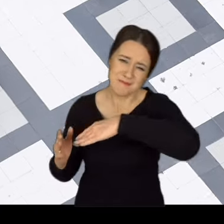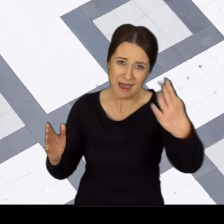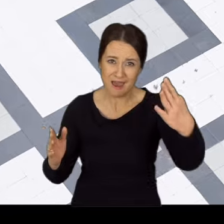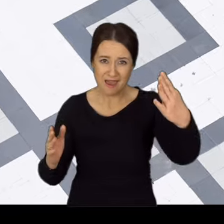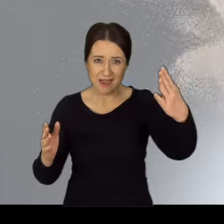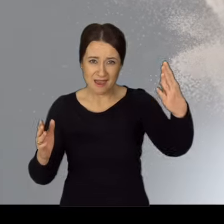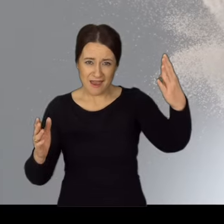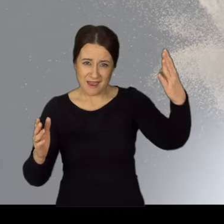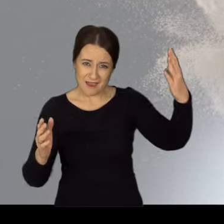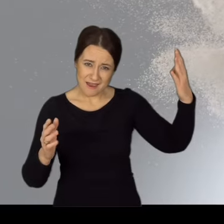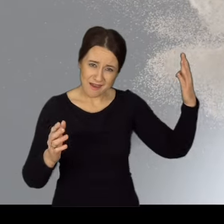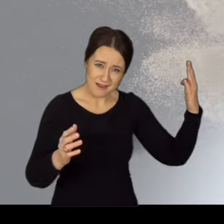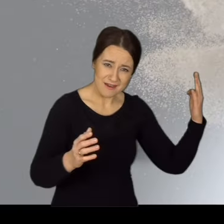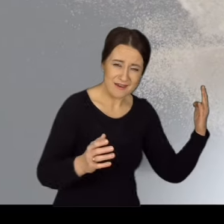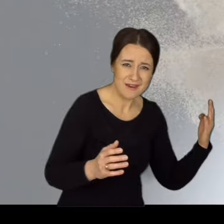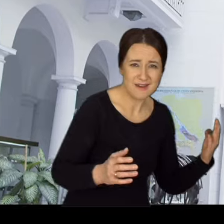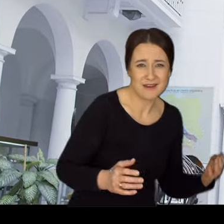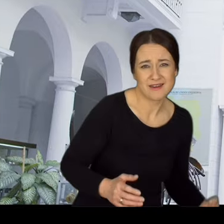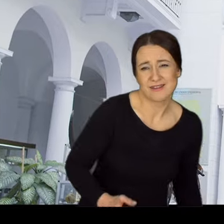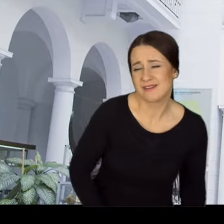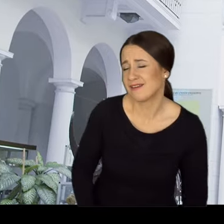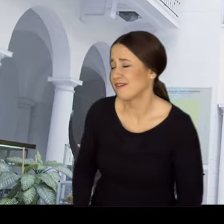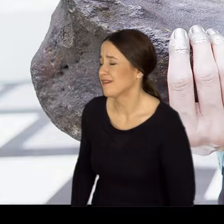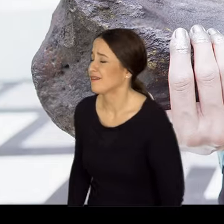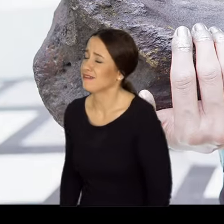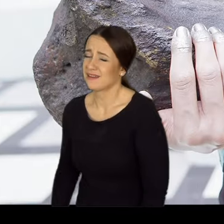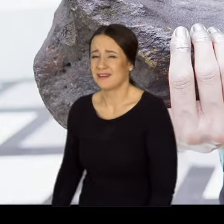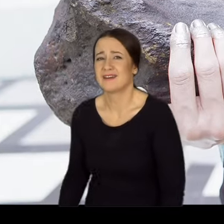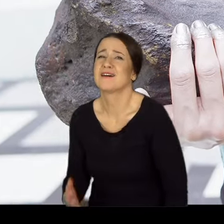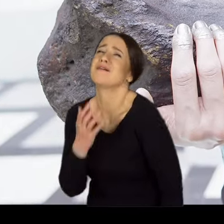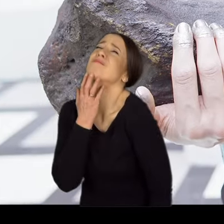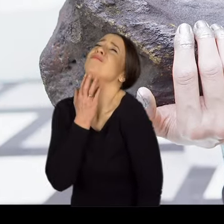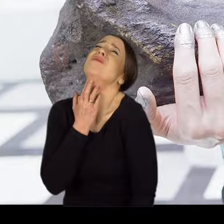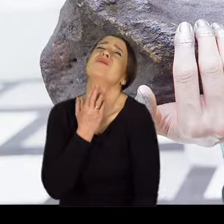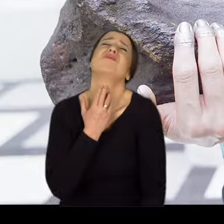I nie zatopi nas [muzyka przycicha]